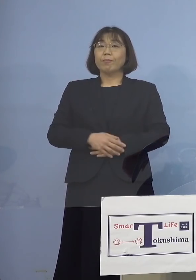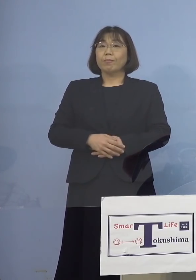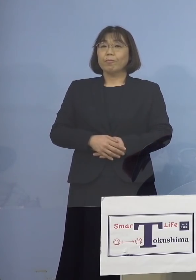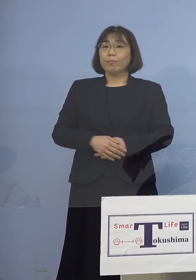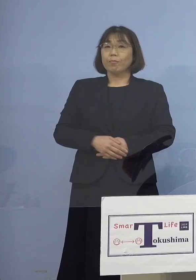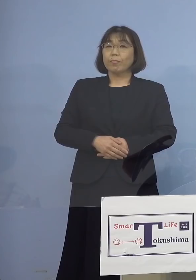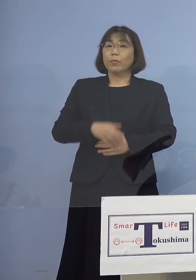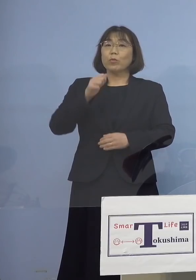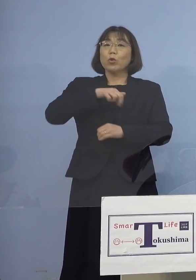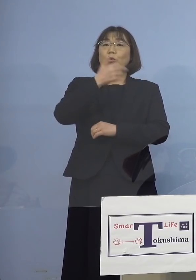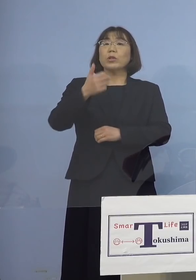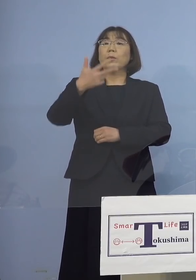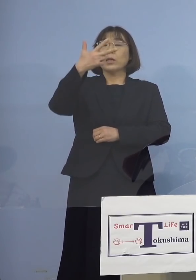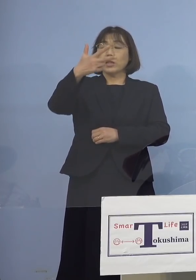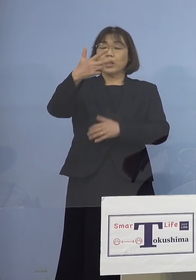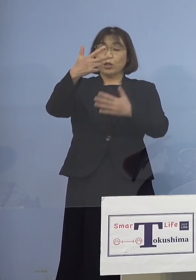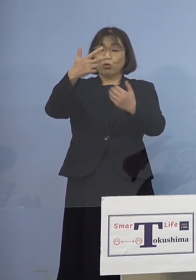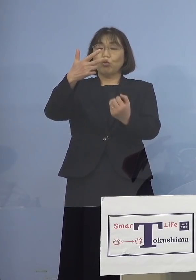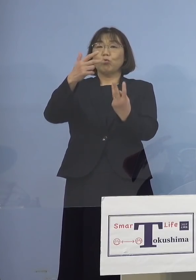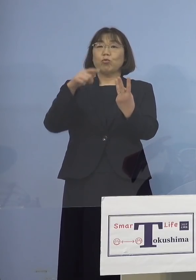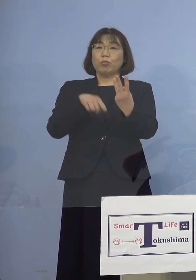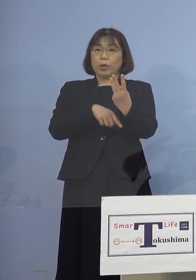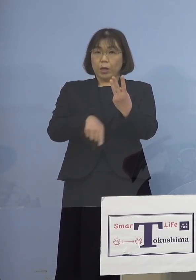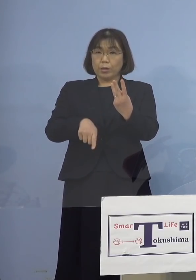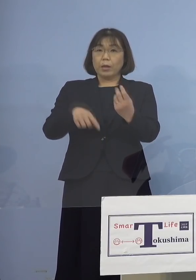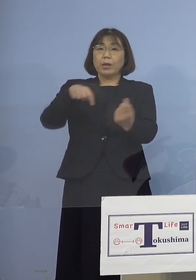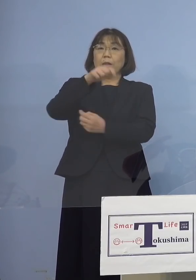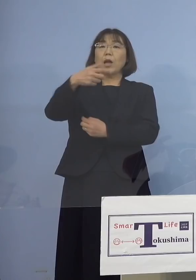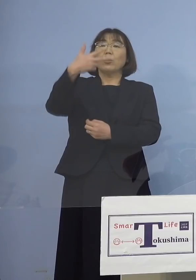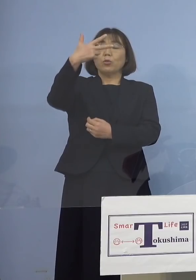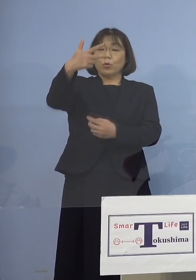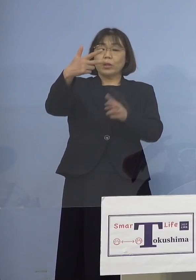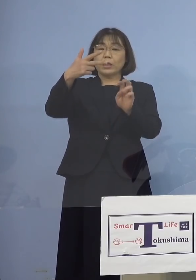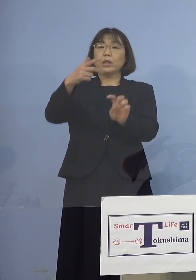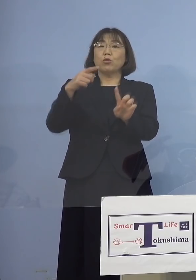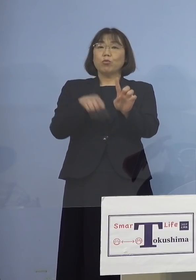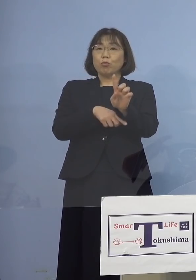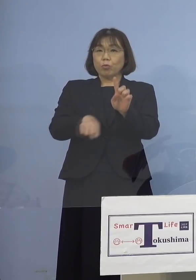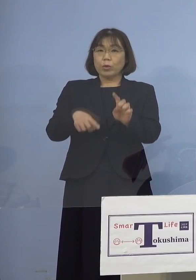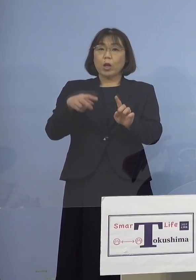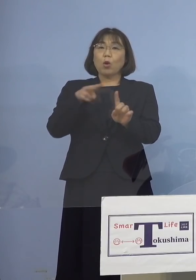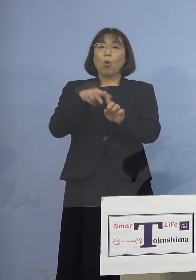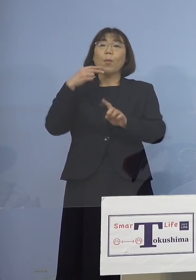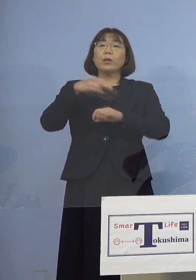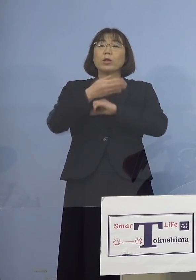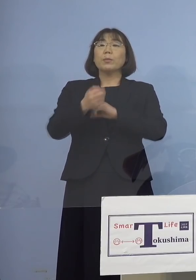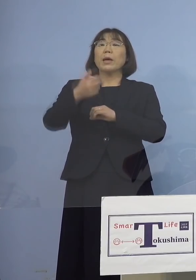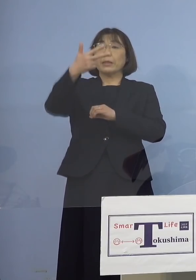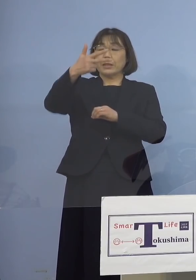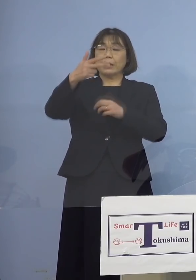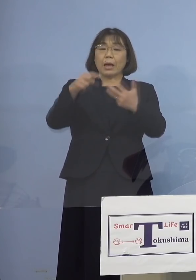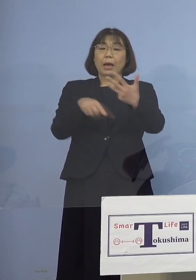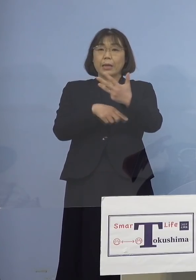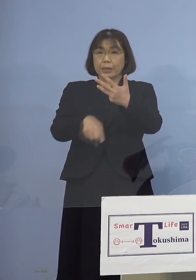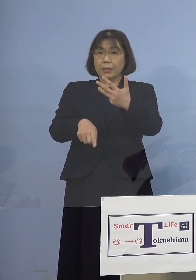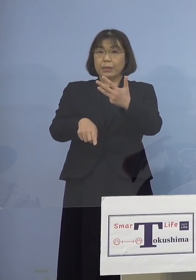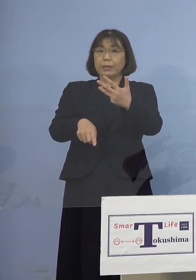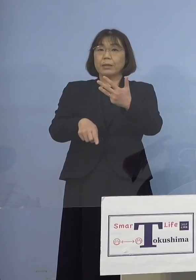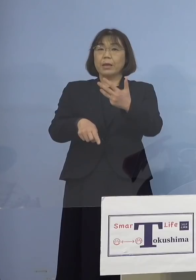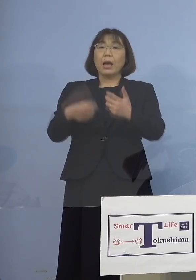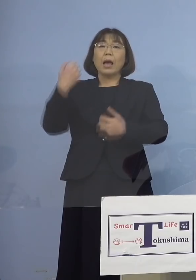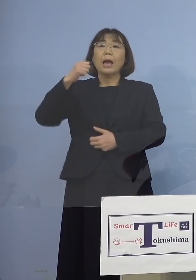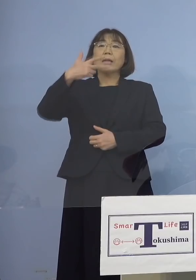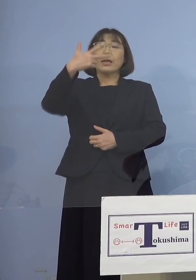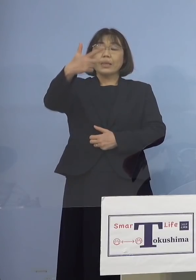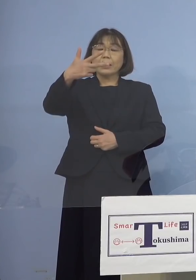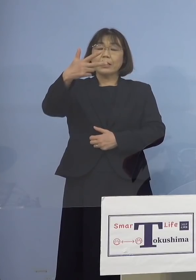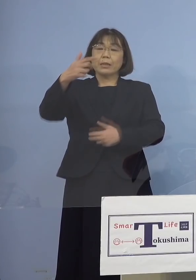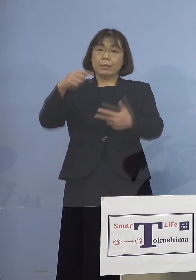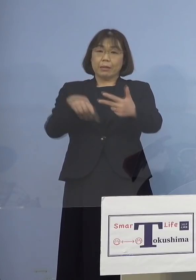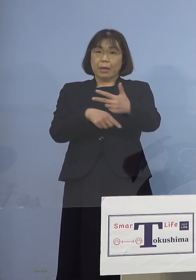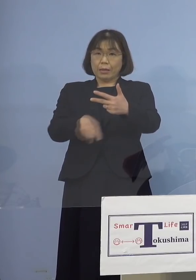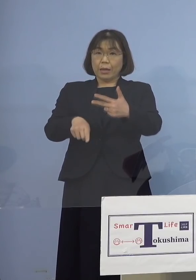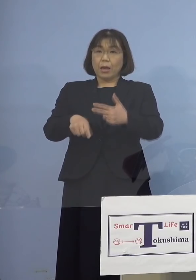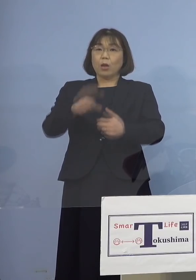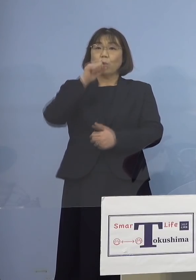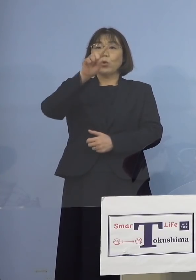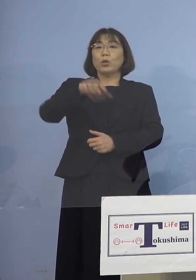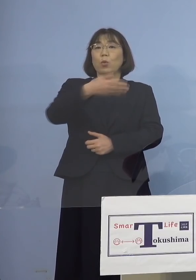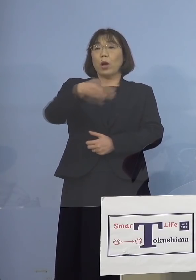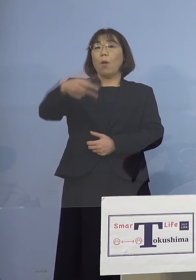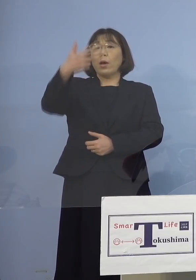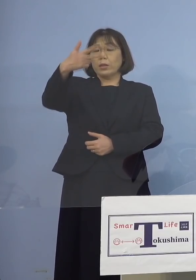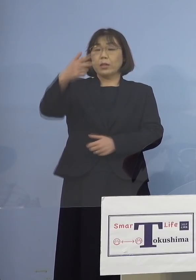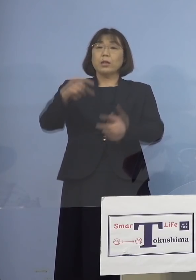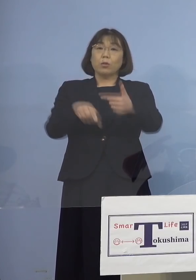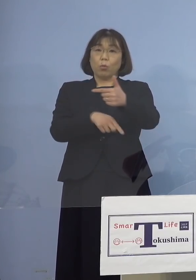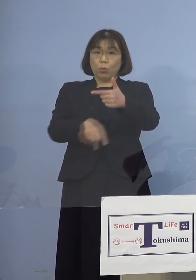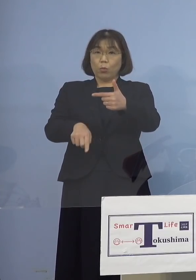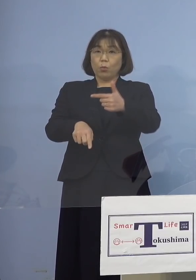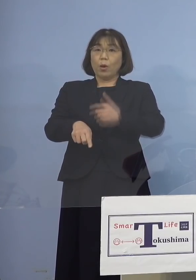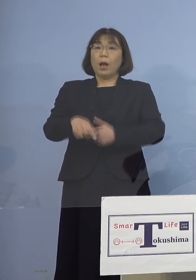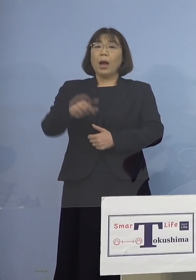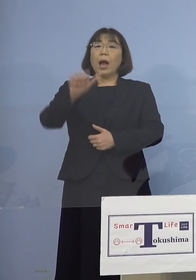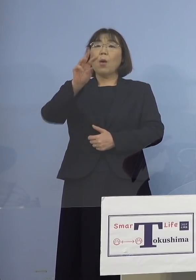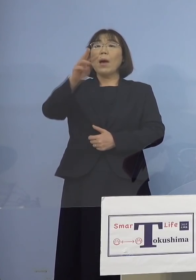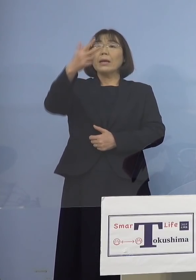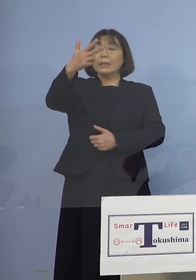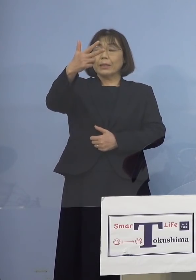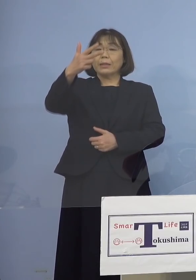徳島市93名、鳴門市21名、小松島市8名 阿南市7名、吉野川市6名、阿波市3名